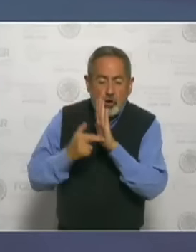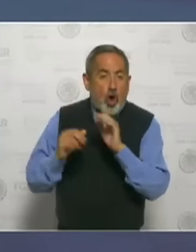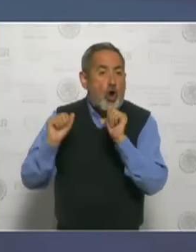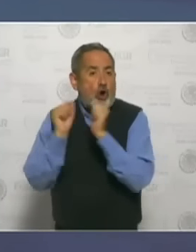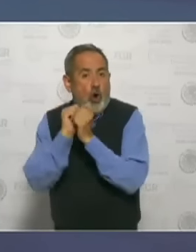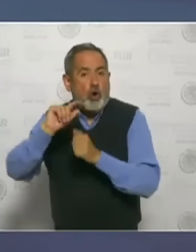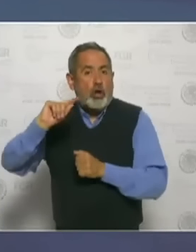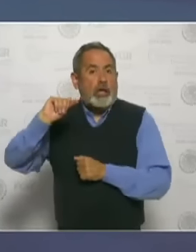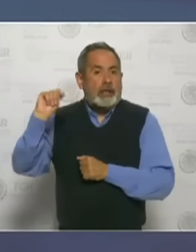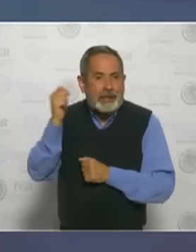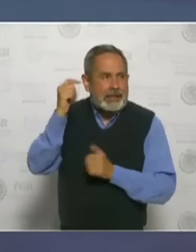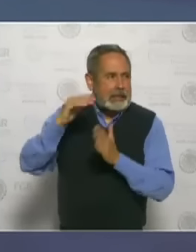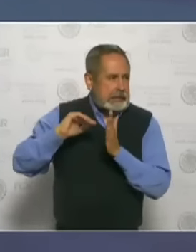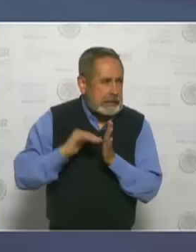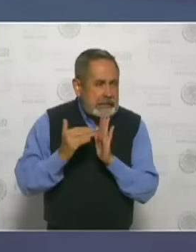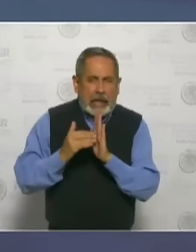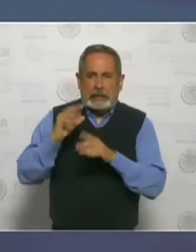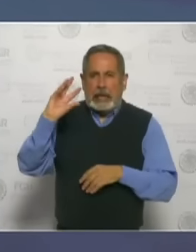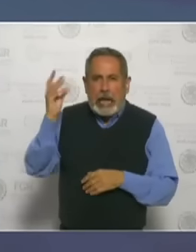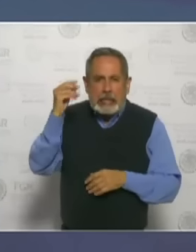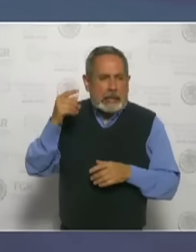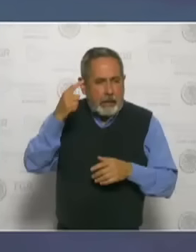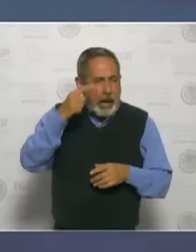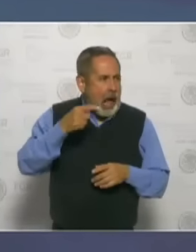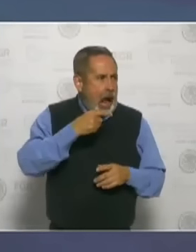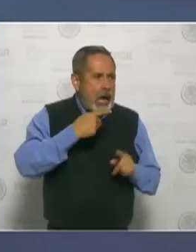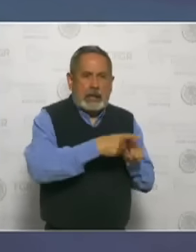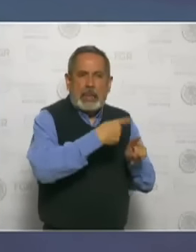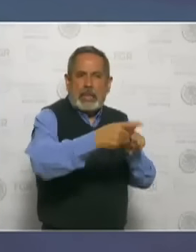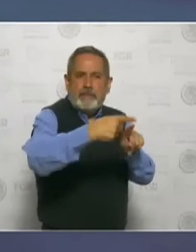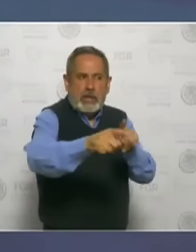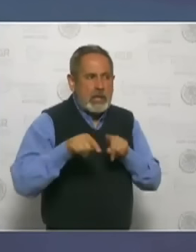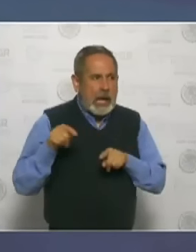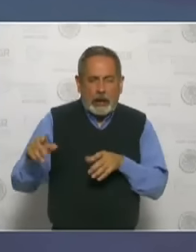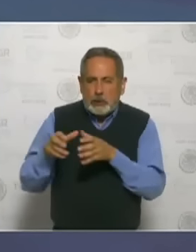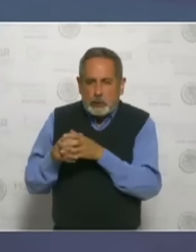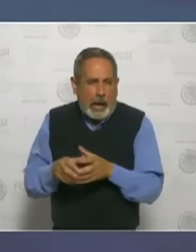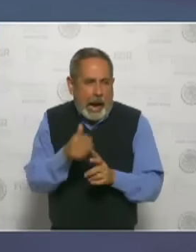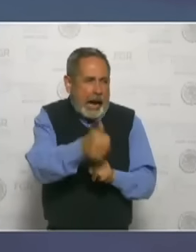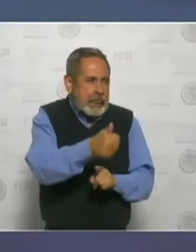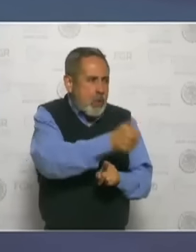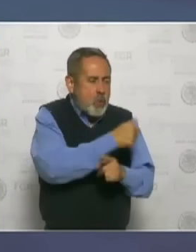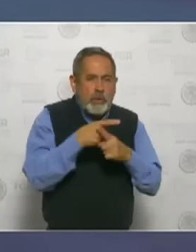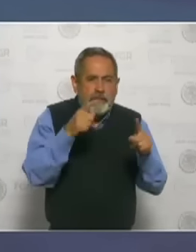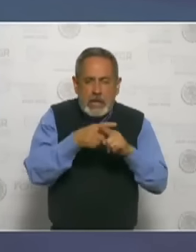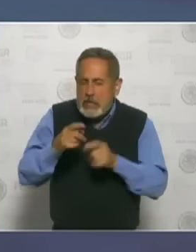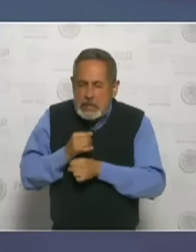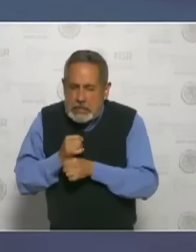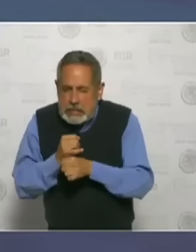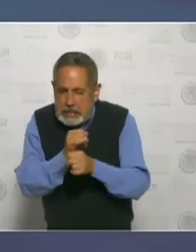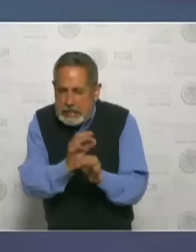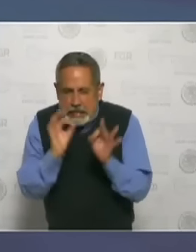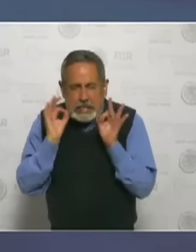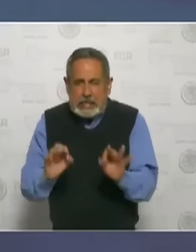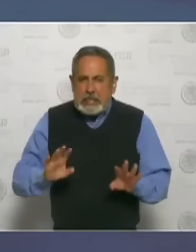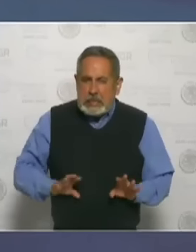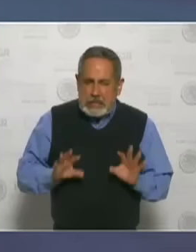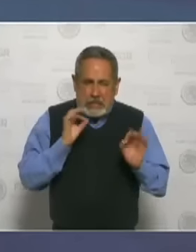táctica aplicables a cada fenómeno criminal. En lo que toca a la delincuencia organizada